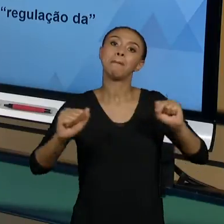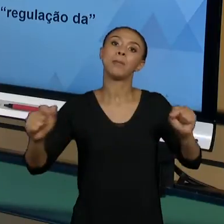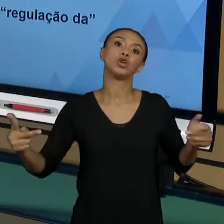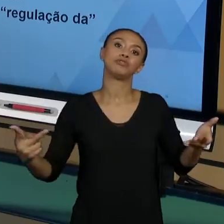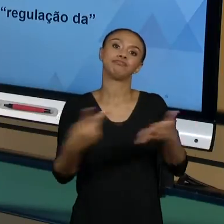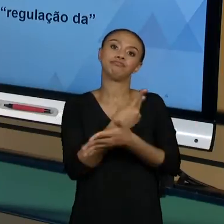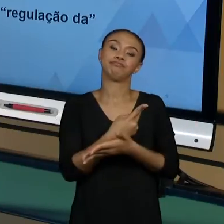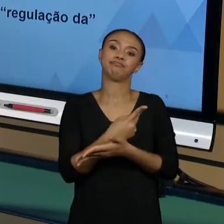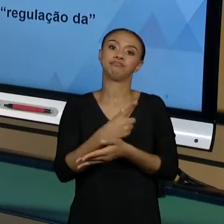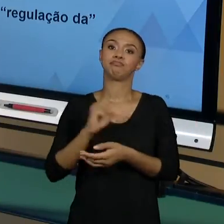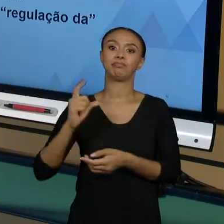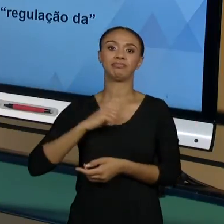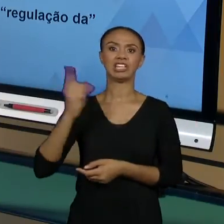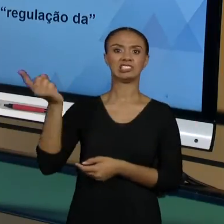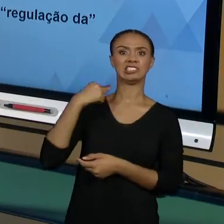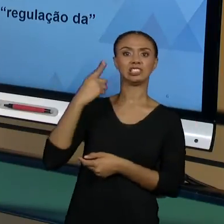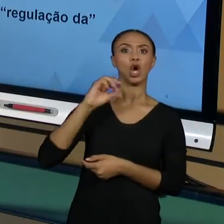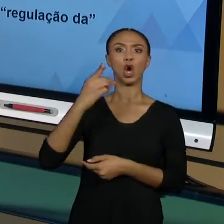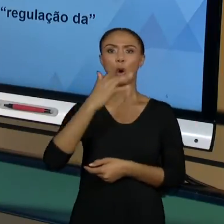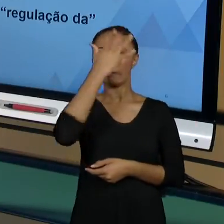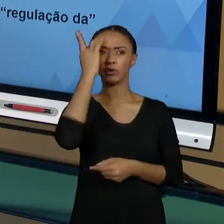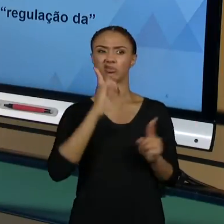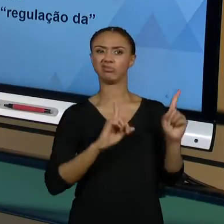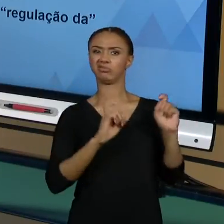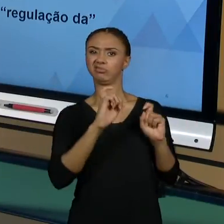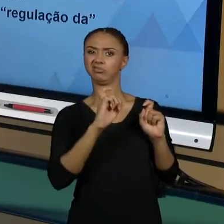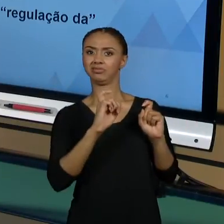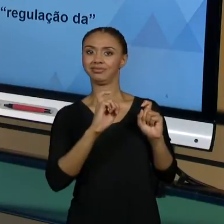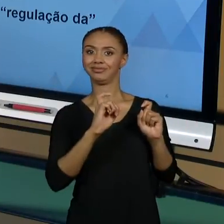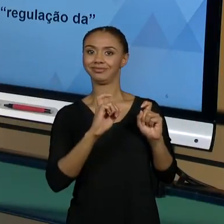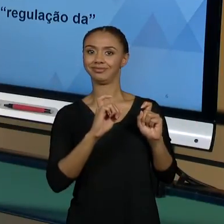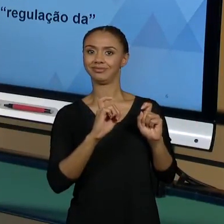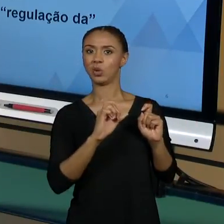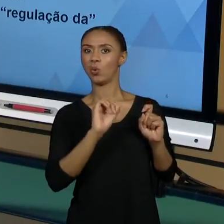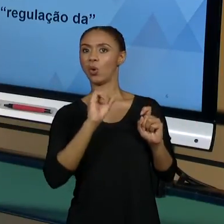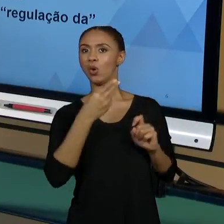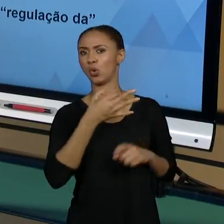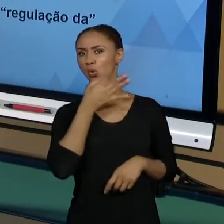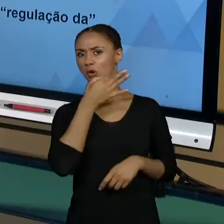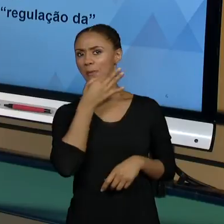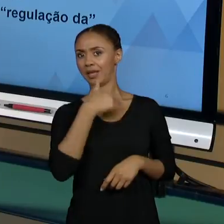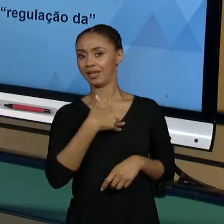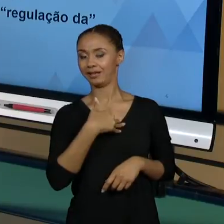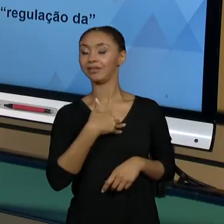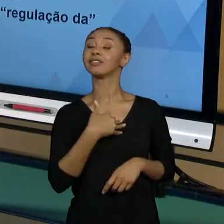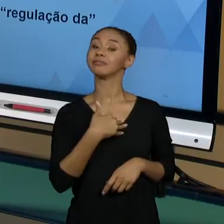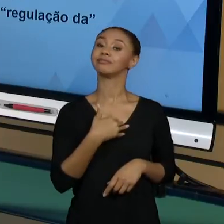AS PESSOAS ESTRANHAM O QUE EU ESTOU FAZENDO, NO MÍNIMO FAZEM COMENTÁRIOS, AO MESMO TEMPO EXISTEM